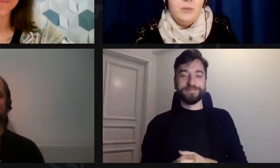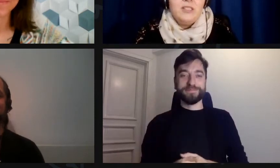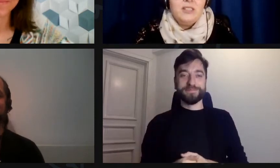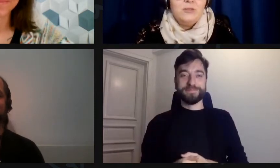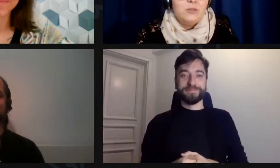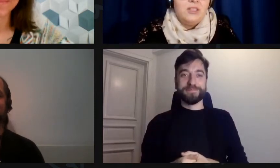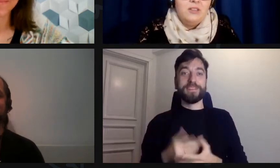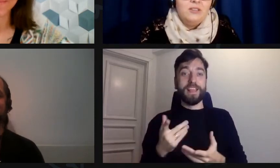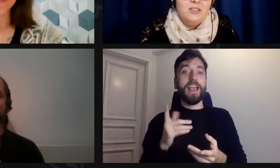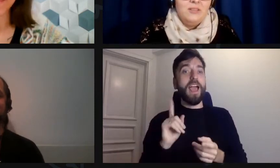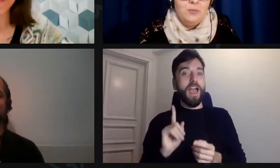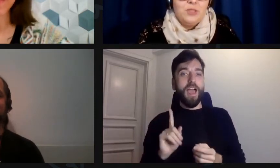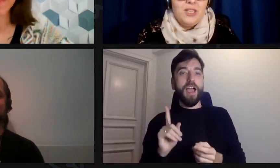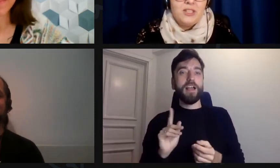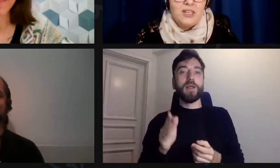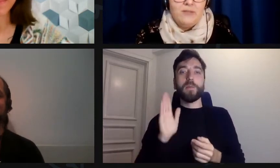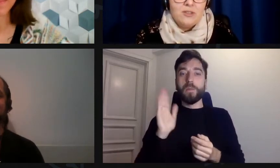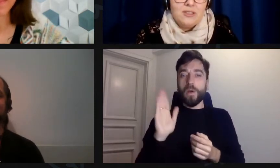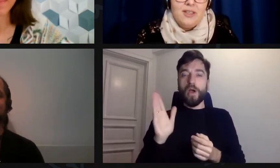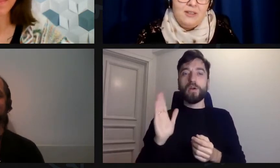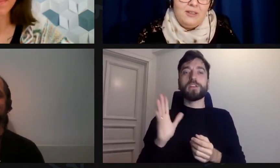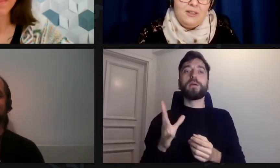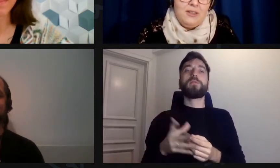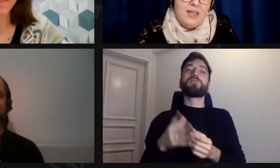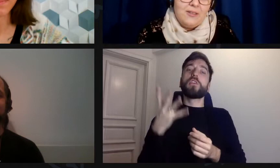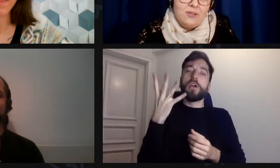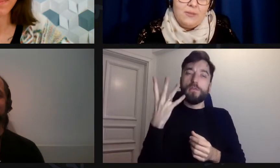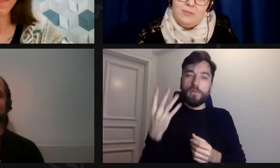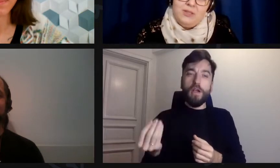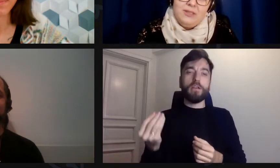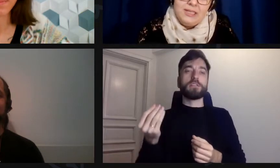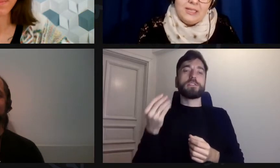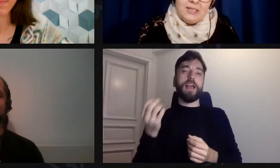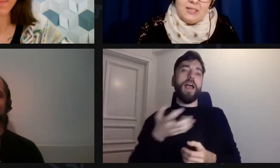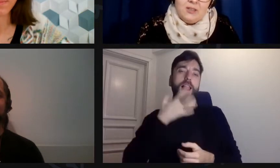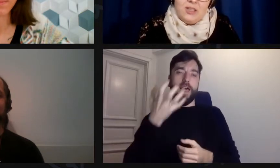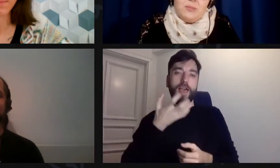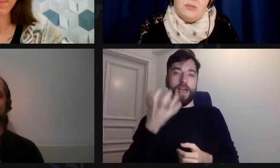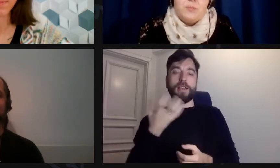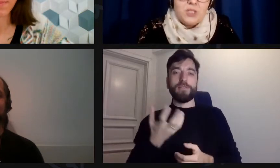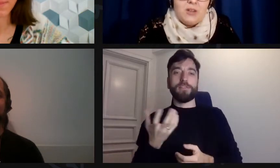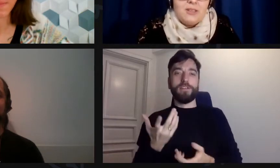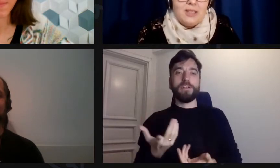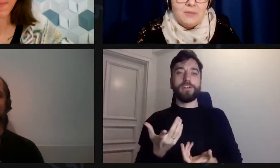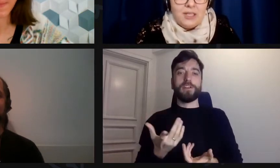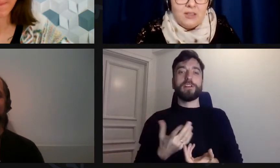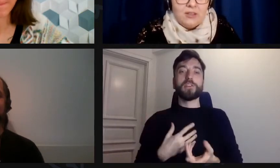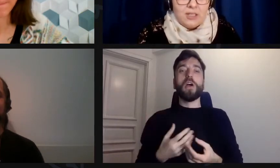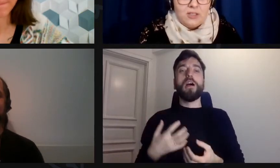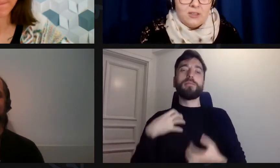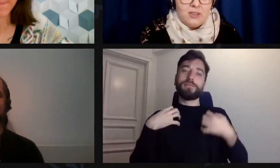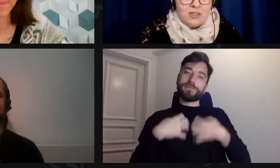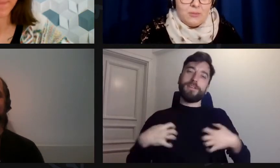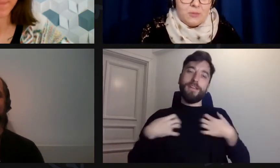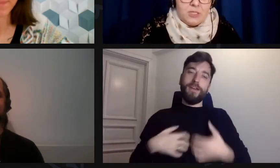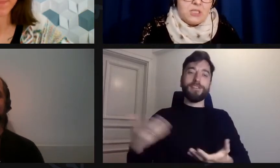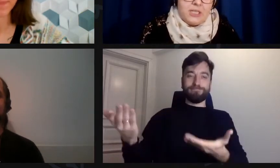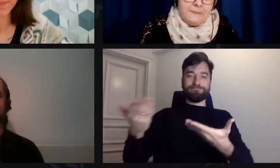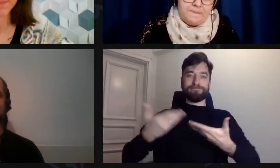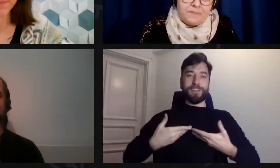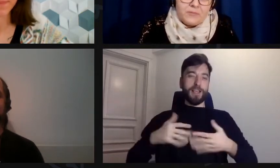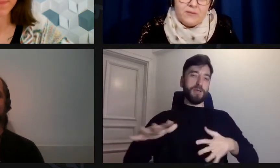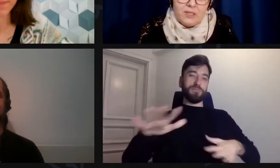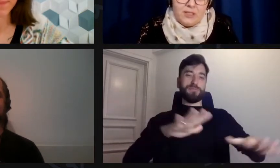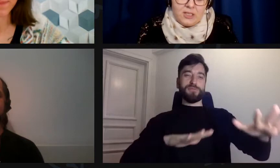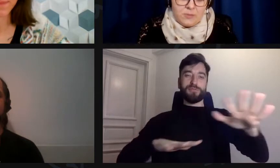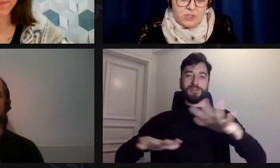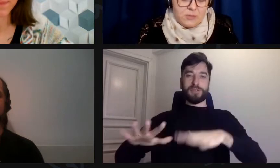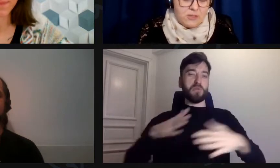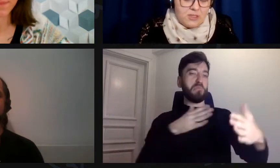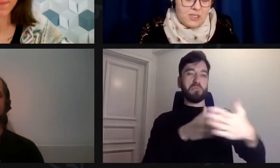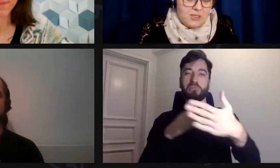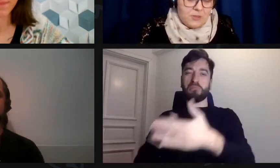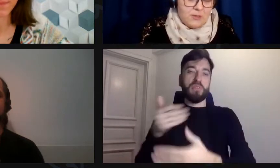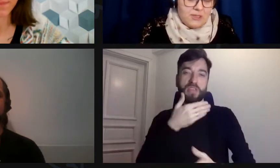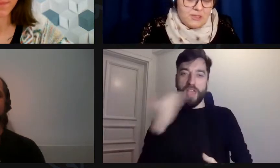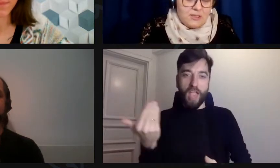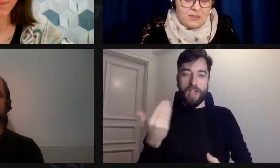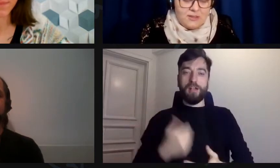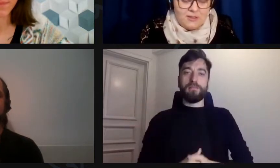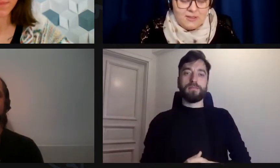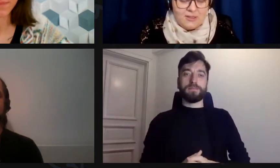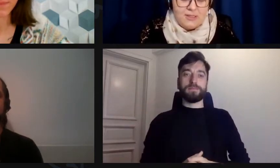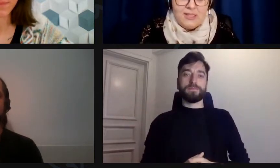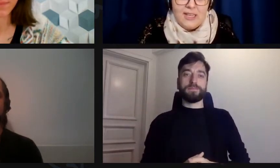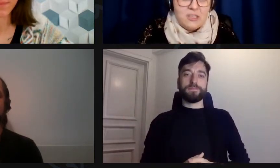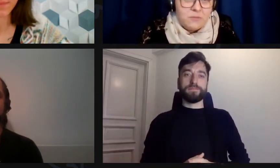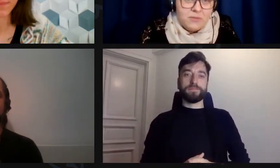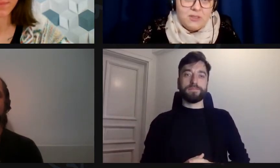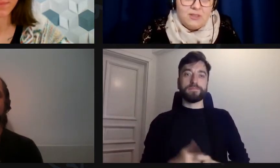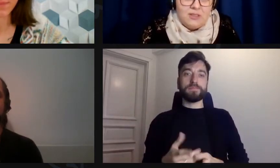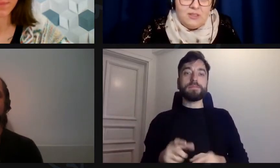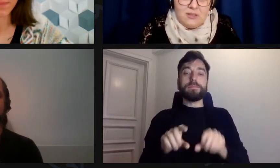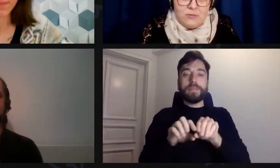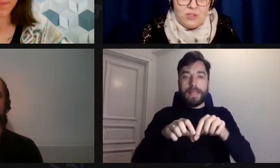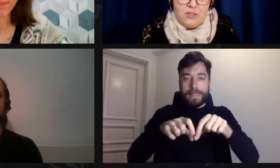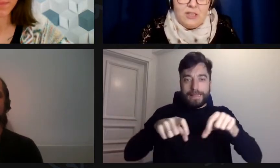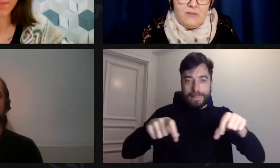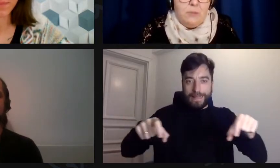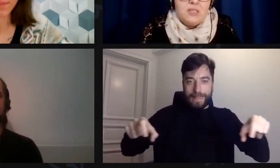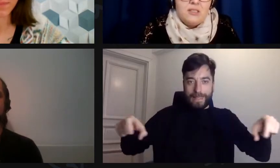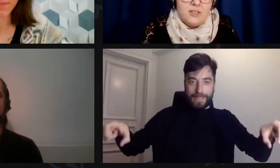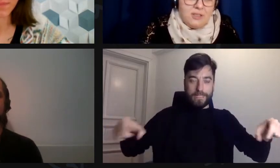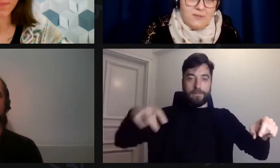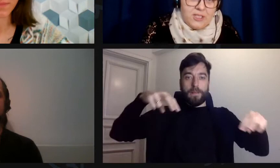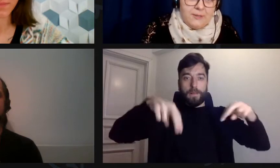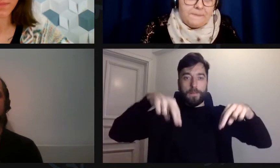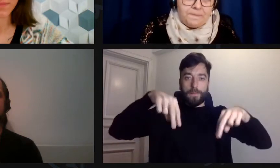W momencie kiedy nadchodzi pozna wiosna i przyroda daje nieograniczony dostęp do przestrzeni i wtedy możemy skorzystać z taśm.